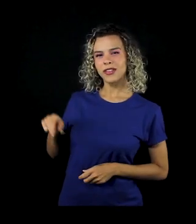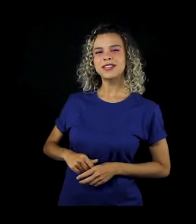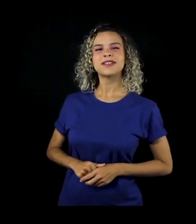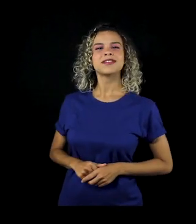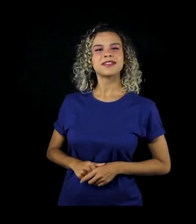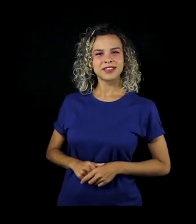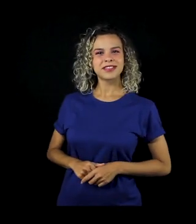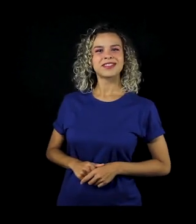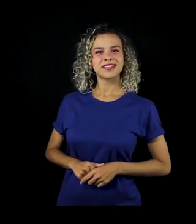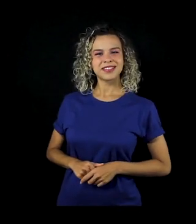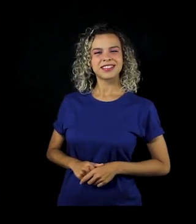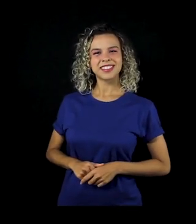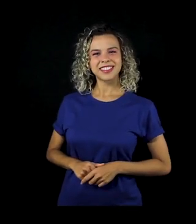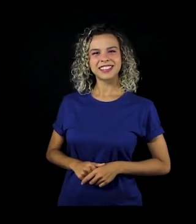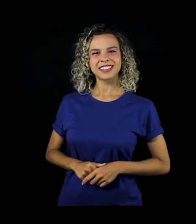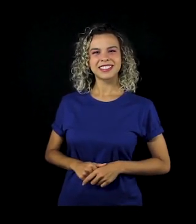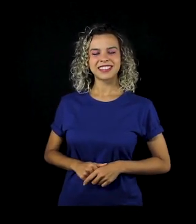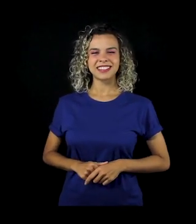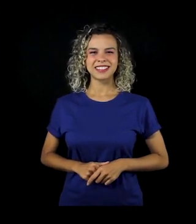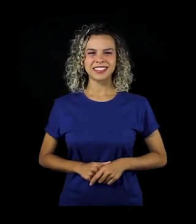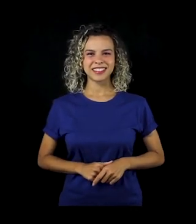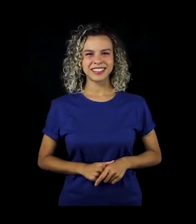Na largura de um braço ao outro.